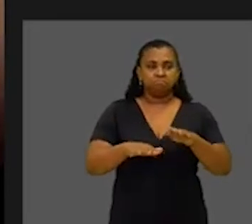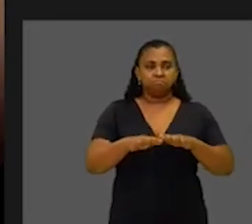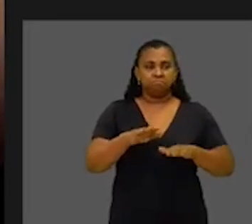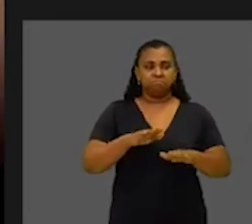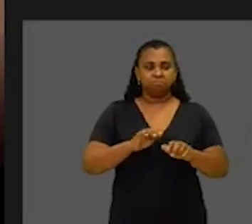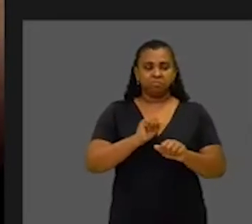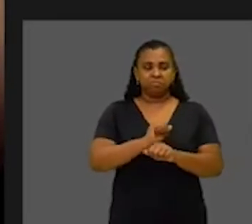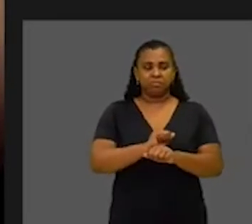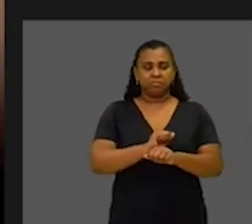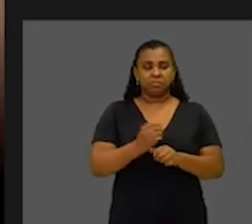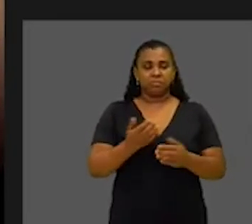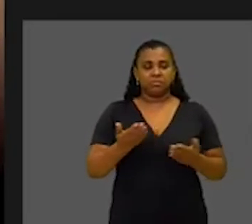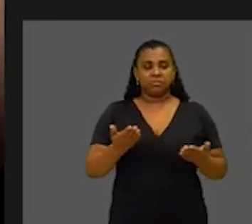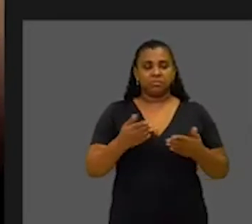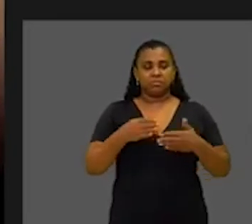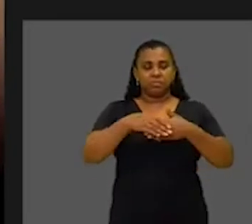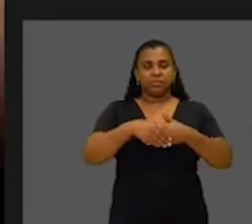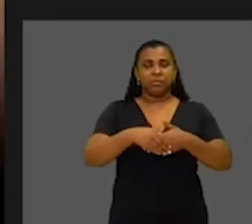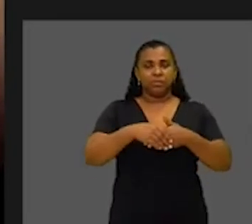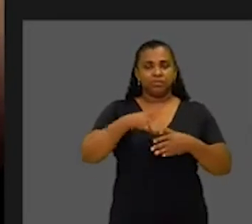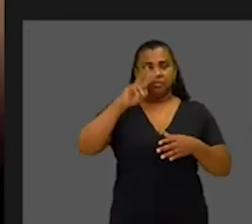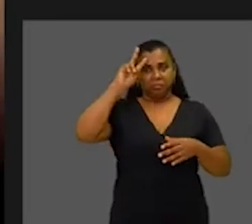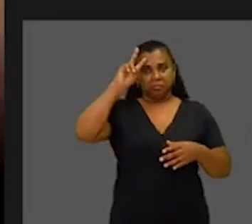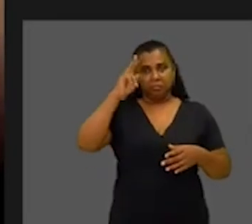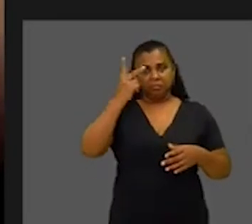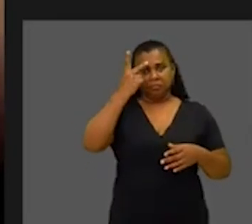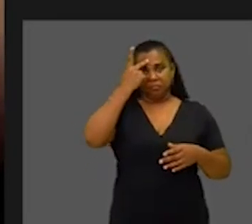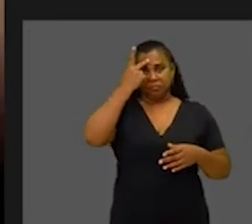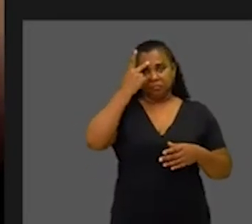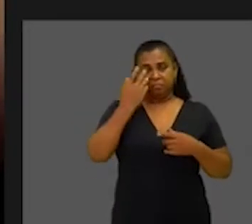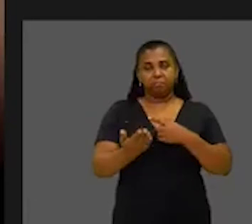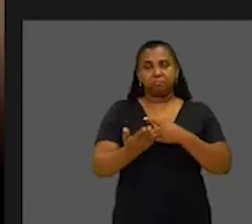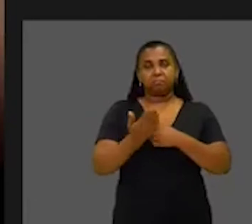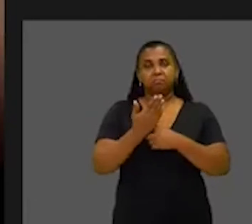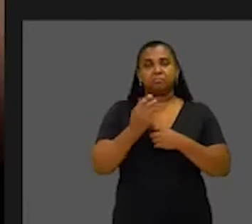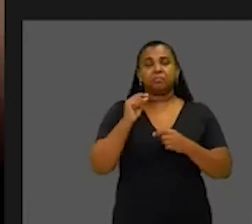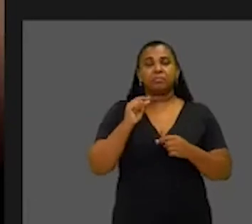cumprimentar um pouco de mudança do meu pensamento a própria postura do Tribunal Superior Eleitoral